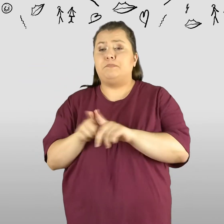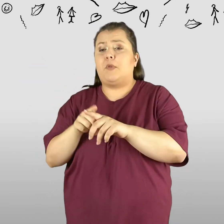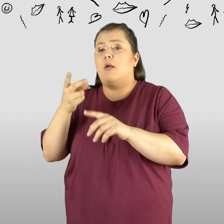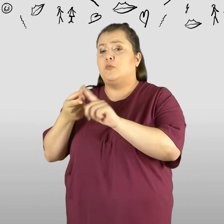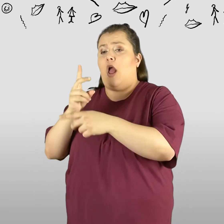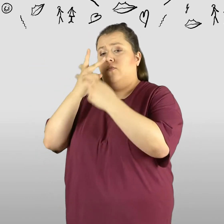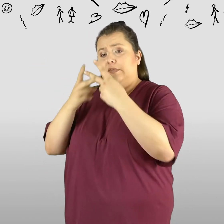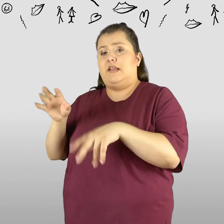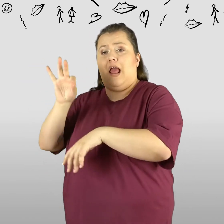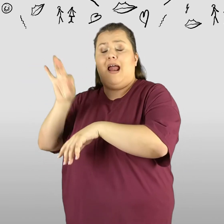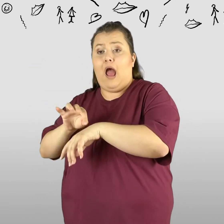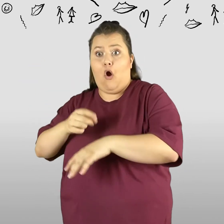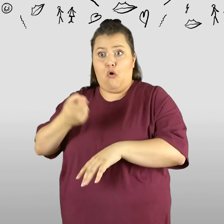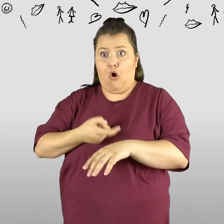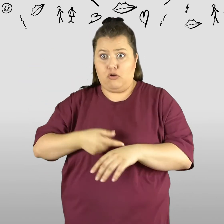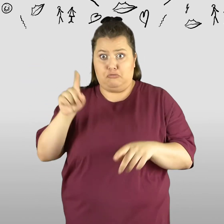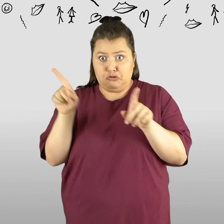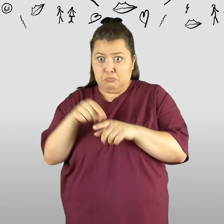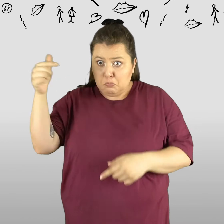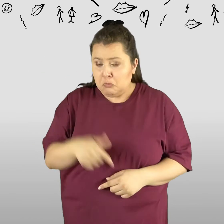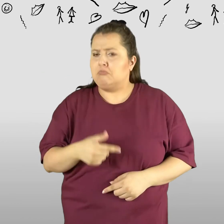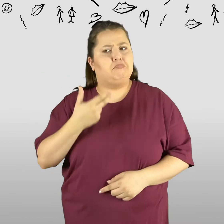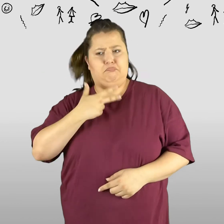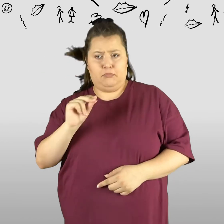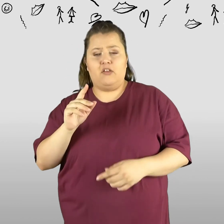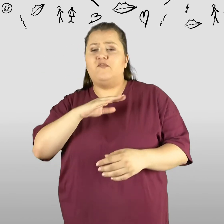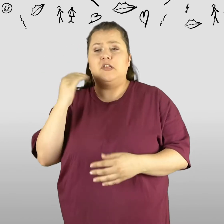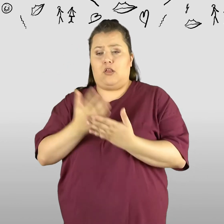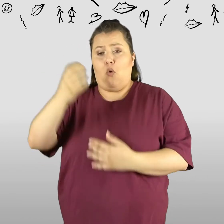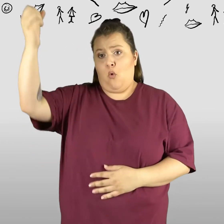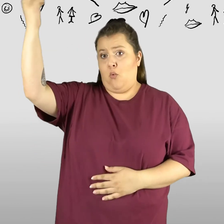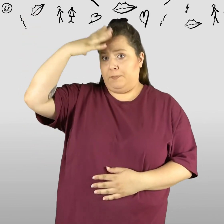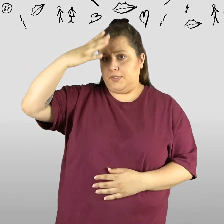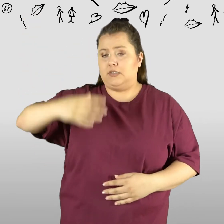Również nie trzeba się golić przed wizytą u lekarza_ki, wystarczy tylko wziąć prysznic.